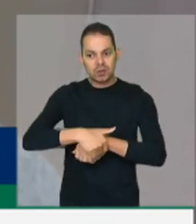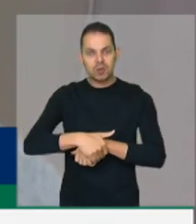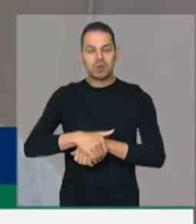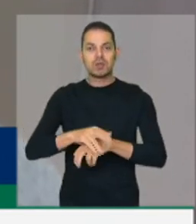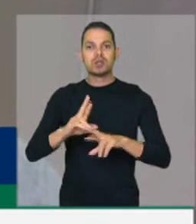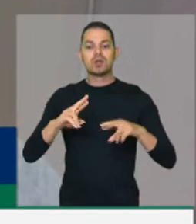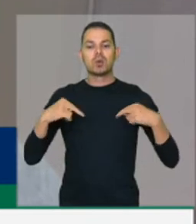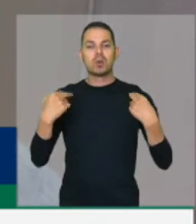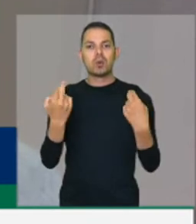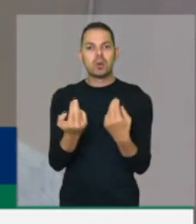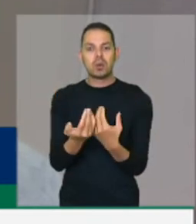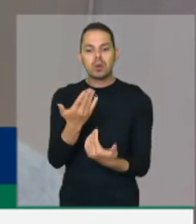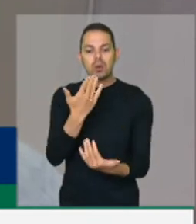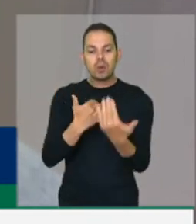AGORA VÃO SERVIR NO JANTAR O POVO BRASILEIRO. VÃO SERVIR